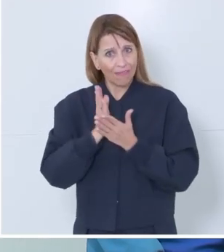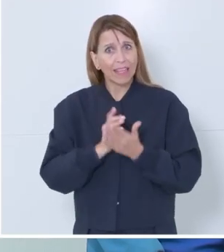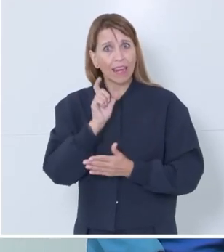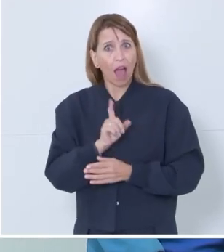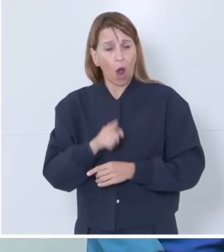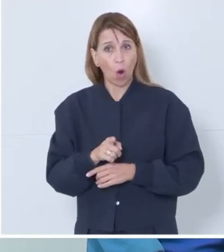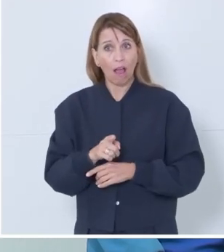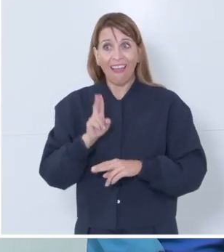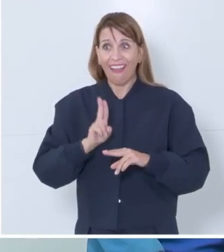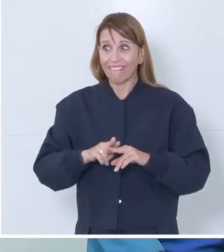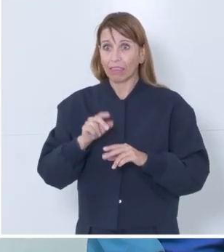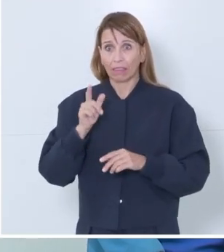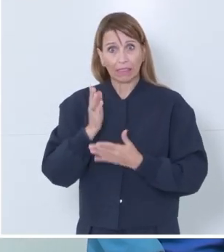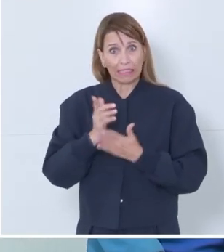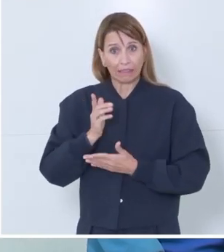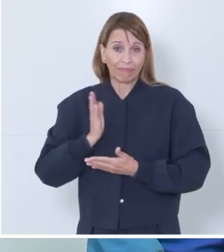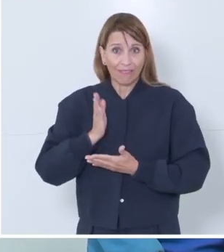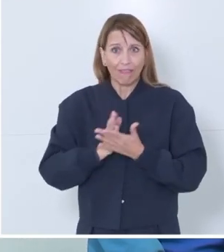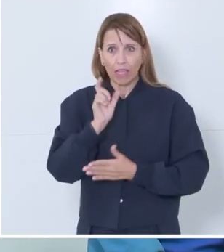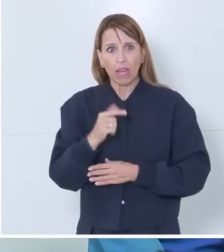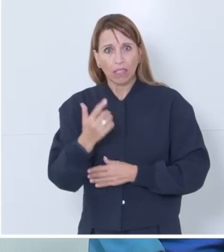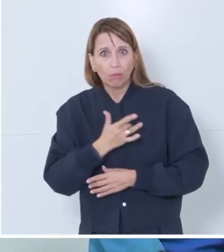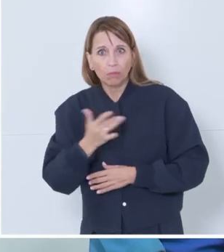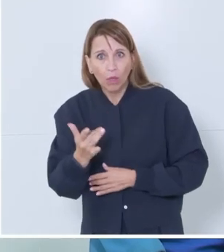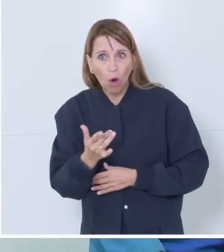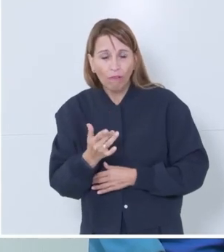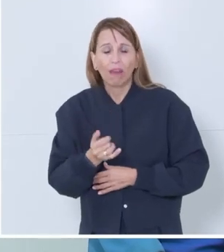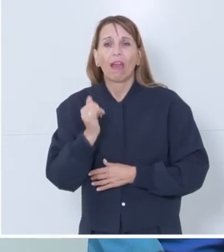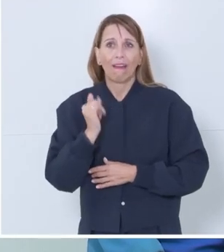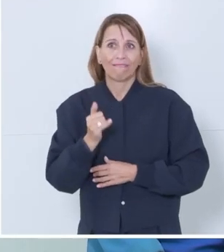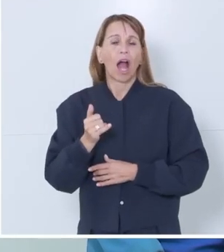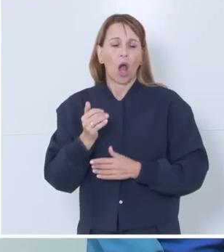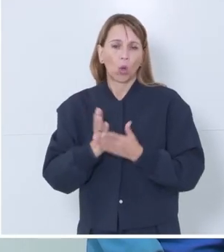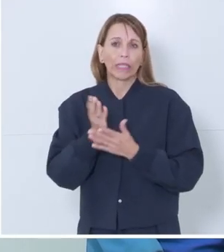waren sie selbstverständlich in Absprache mit den Einrichtungen auch vom Dienst freigestellt